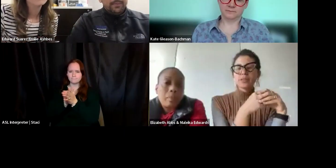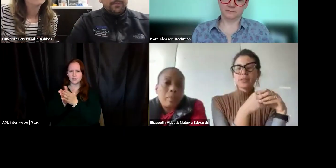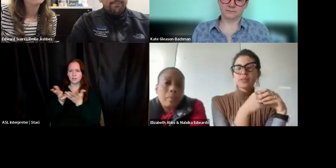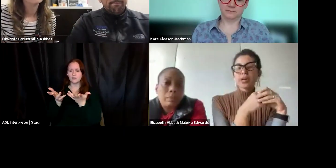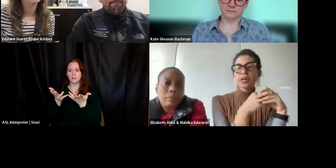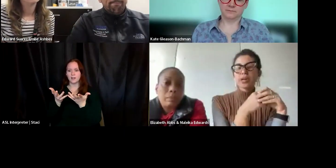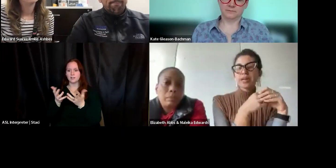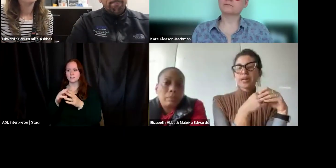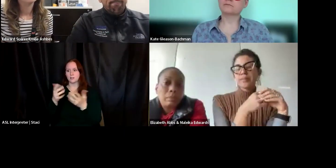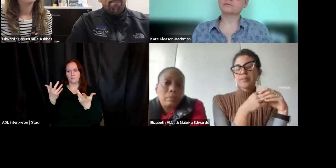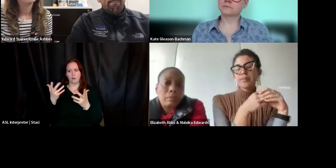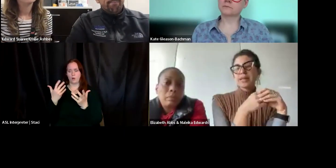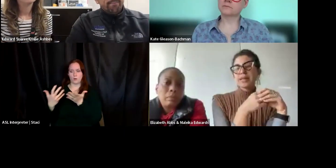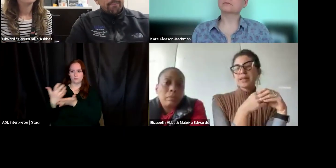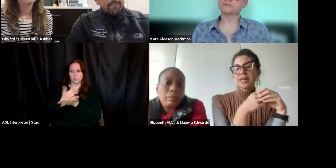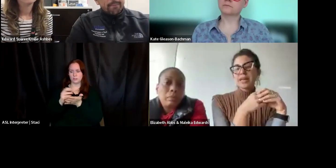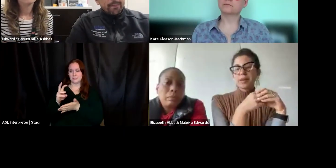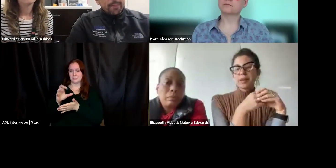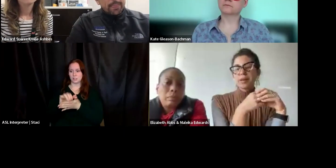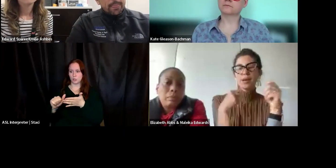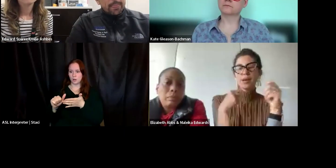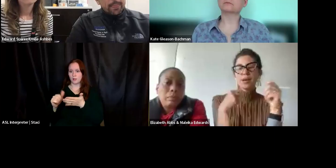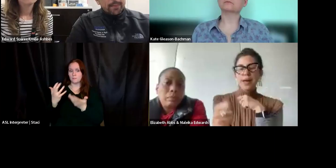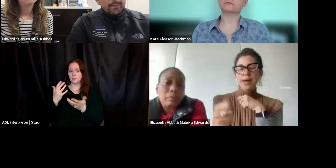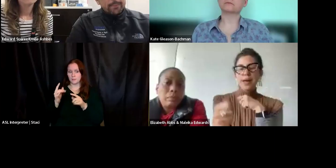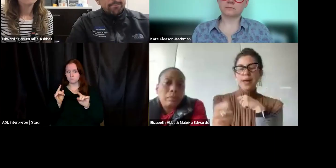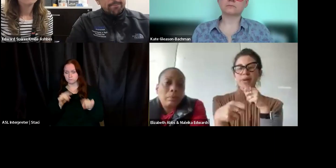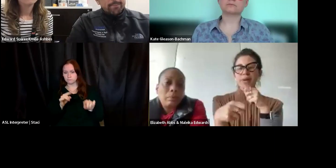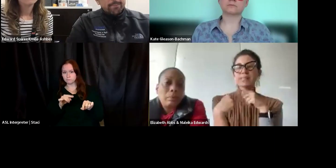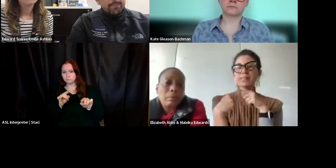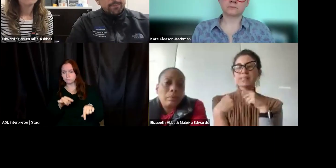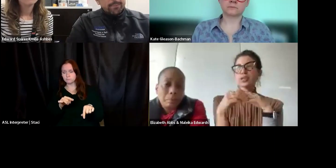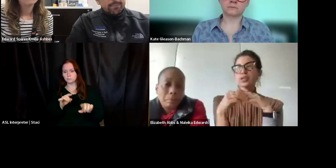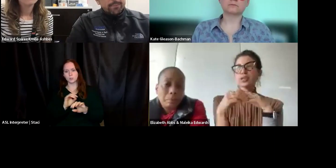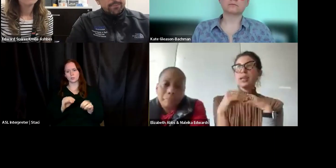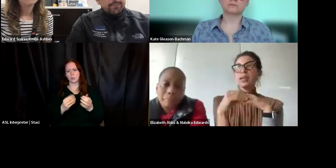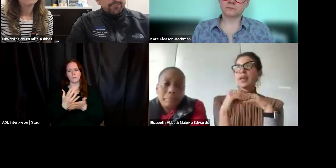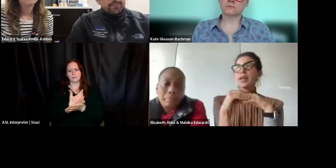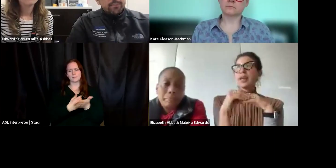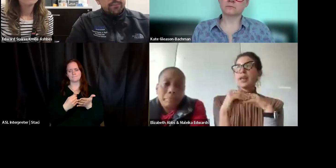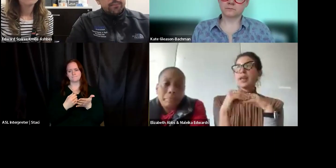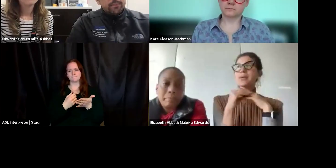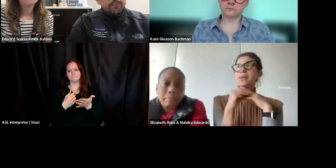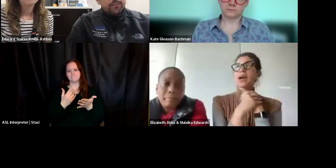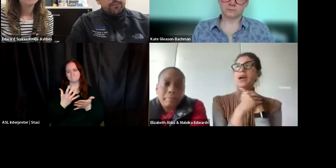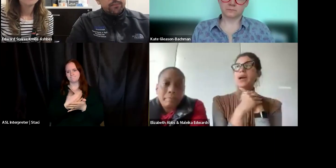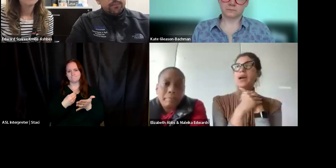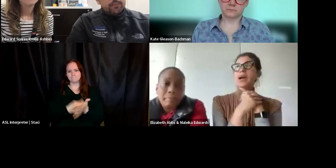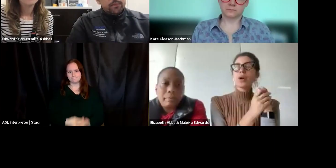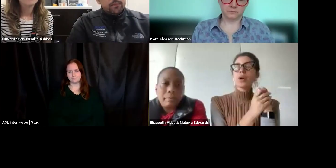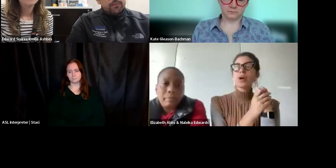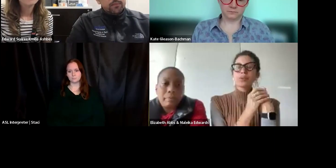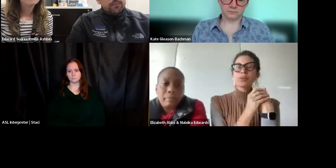luego la envía casi el mismo día o al siguiente día a la oficina local? Zuzanna, ¿quieres hablar un poco sobre eso?